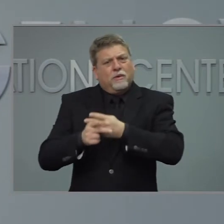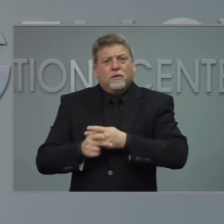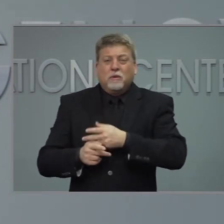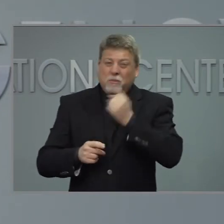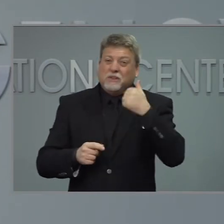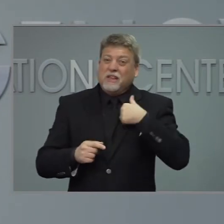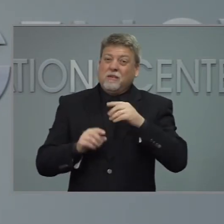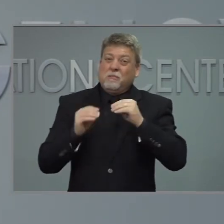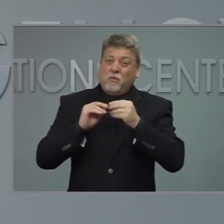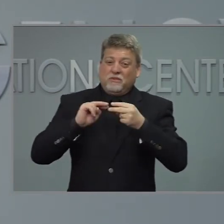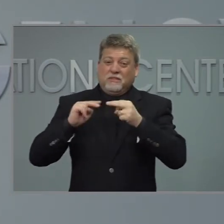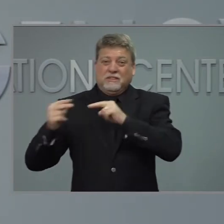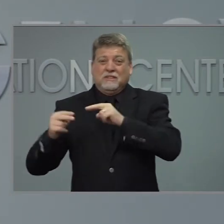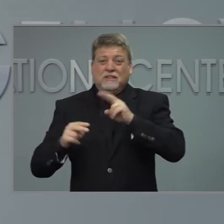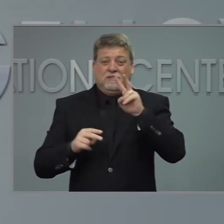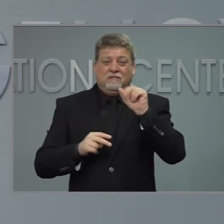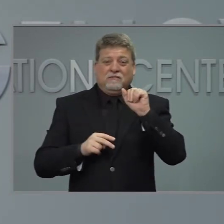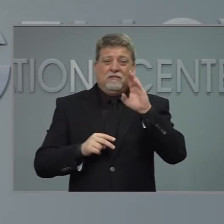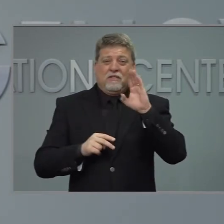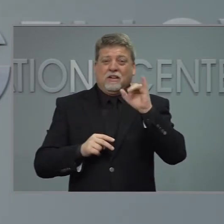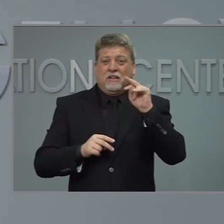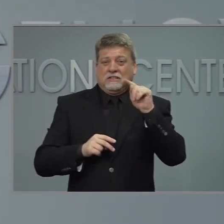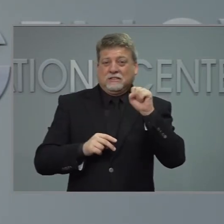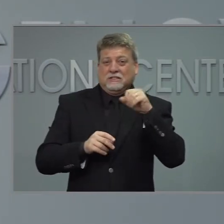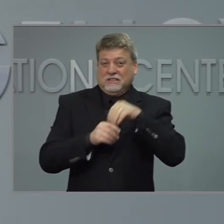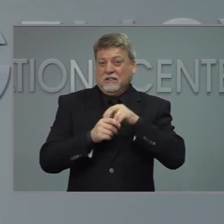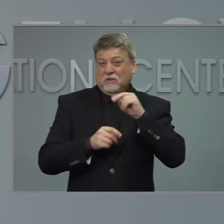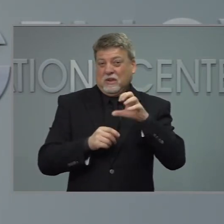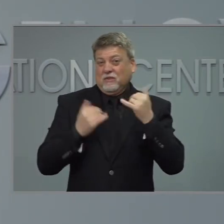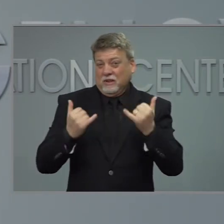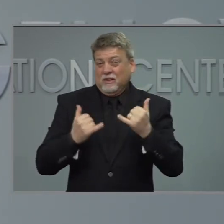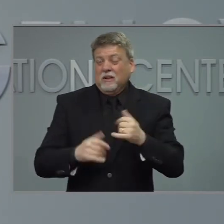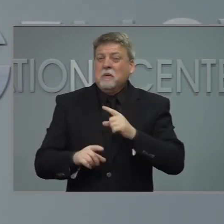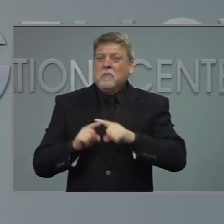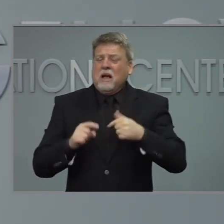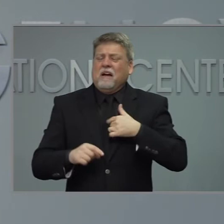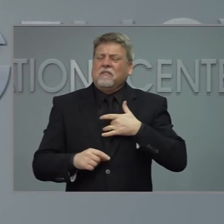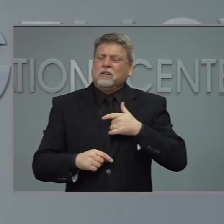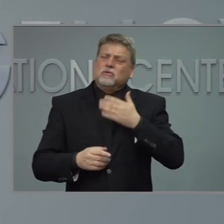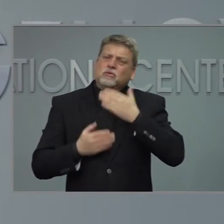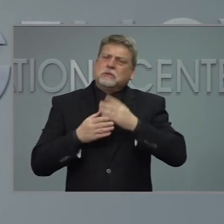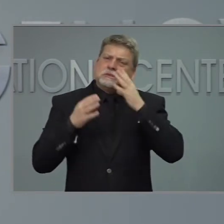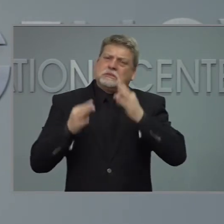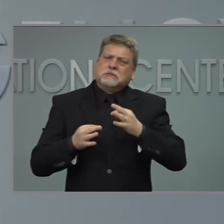las tres e Ines, recuerden, hay variantes y peligrosas ya en Carolina del Norte y creo